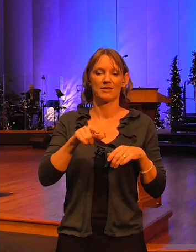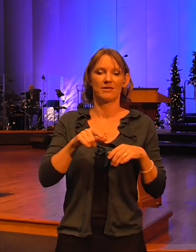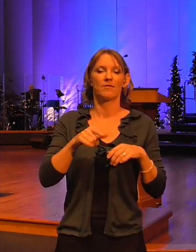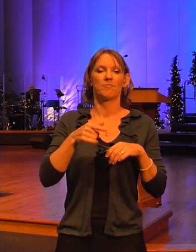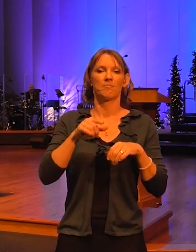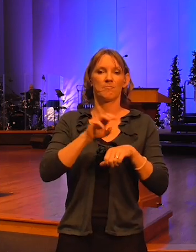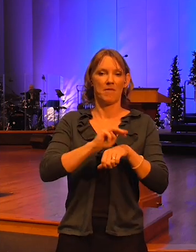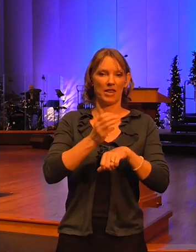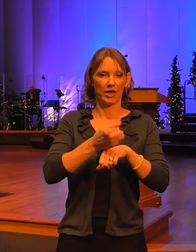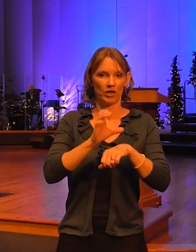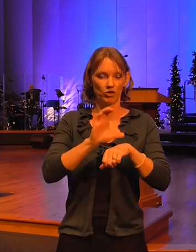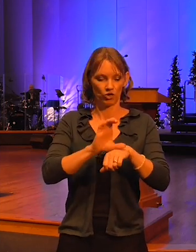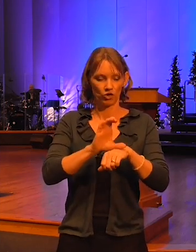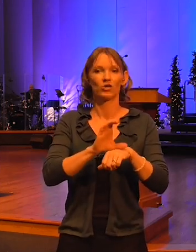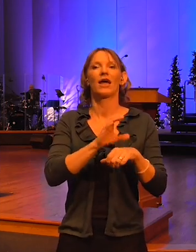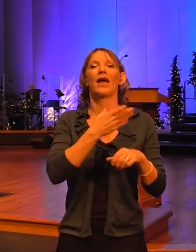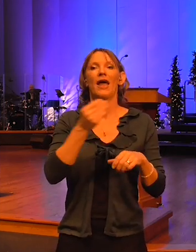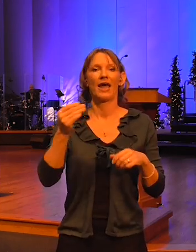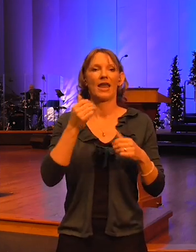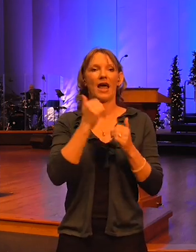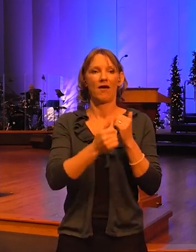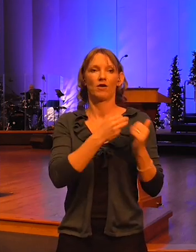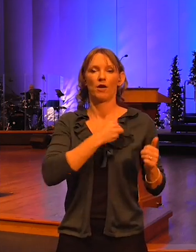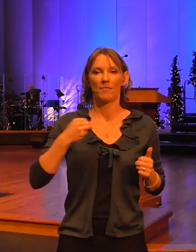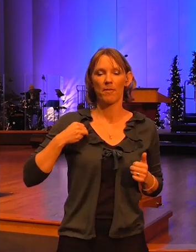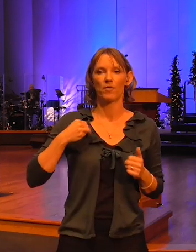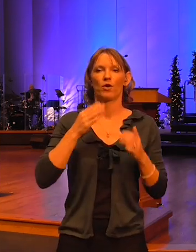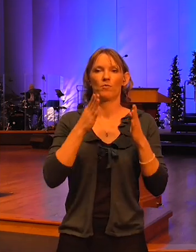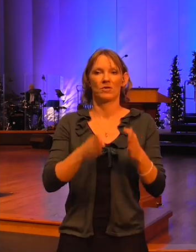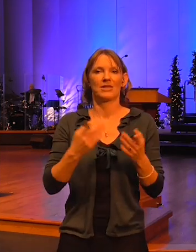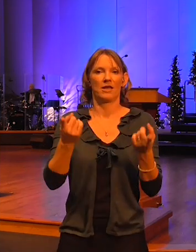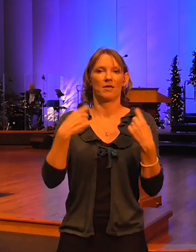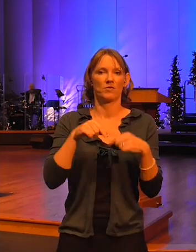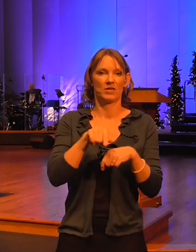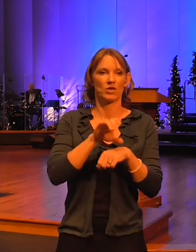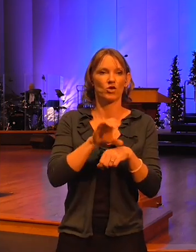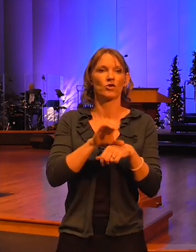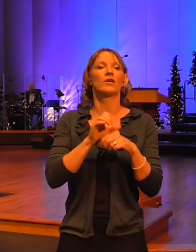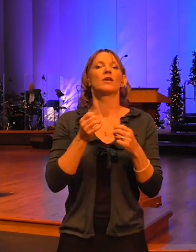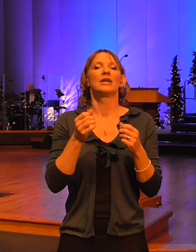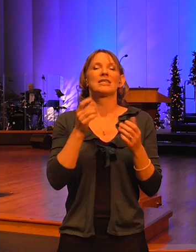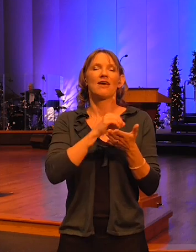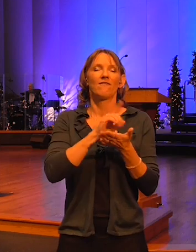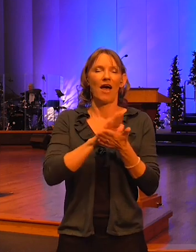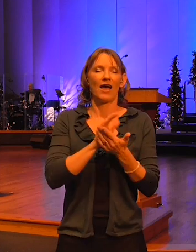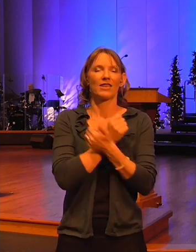congregantes de la iglesia Mile High digamos juntos nuestra bendición Amor divino mientras me bendice